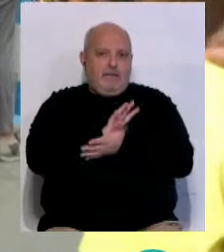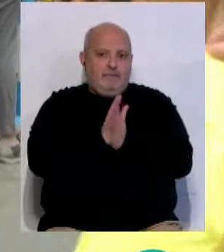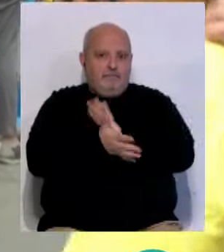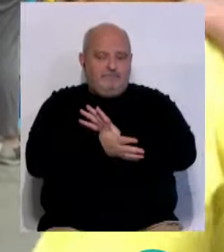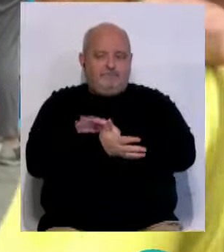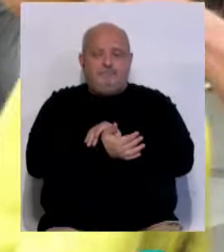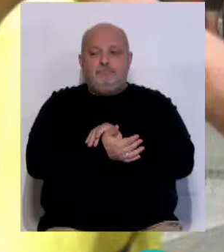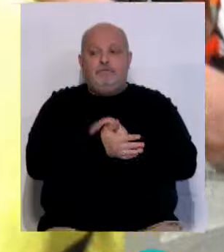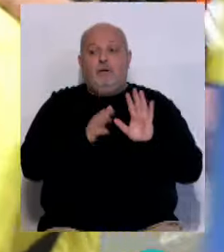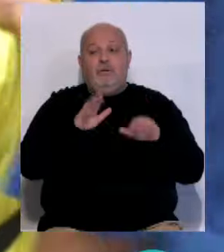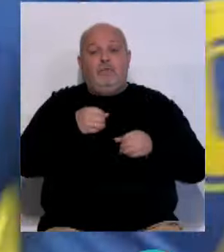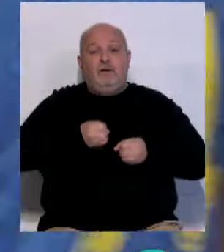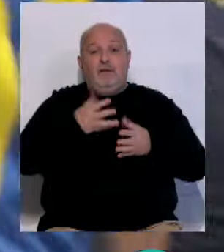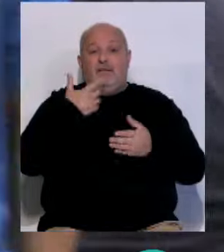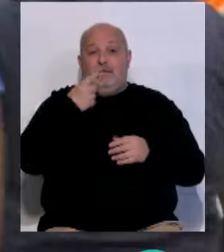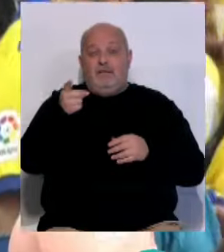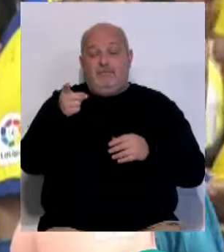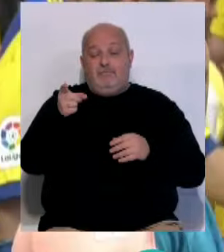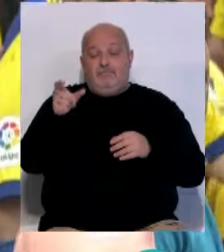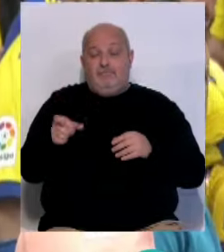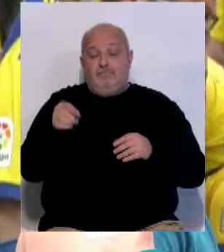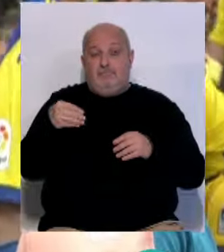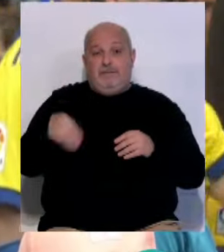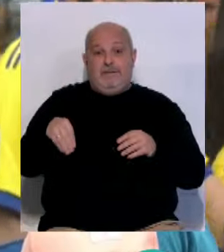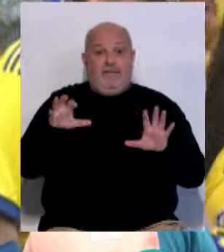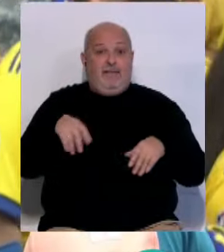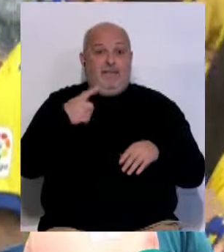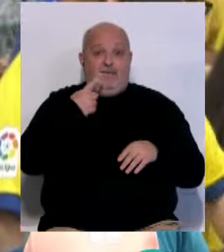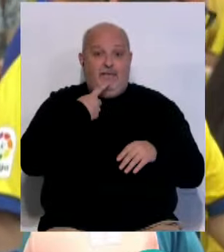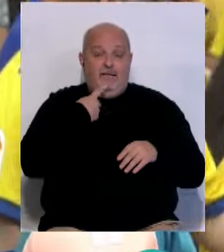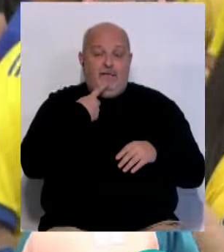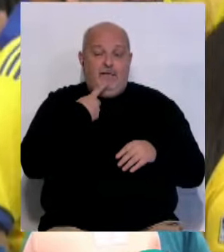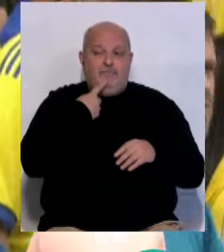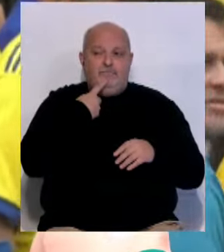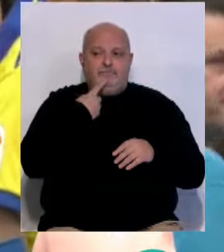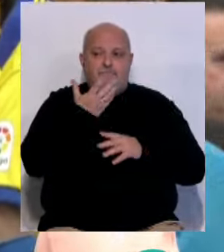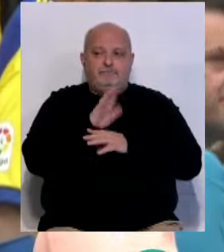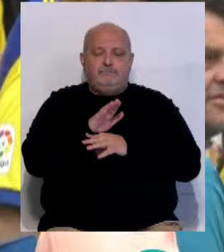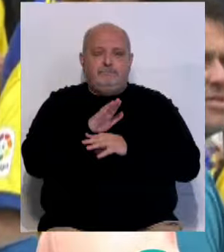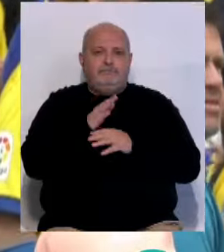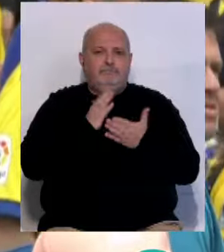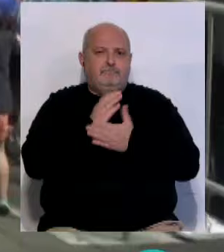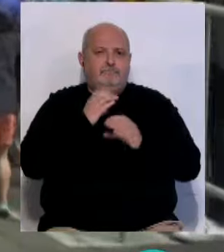las últimas declaraciones que dejaba el presidente en su comparecencia a los medios antes de visitar